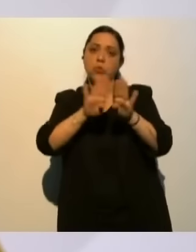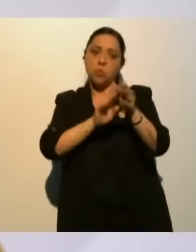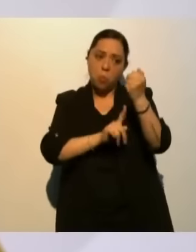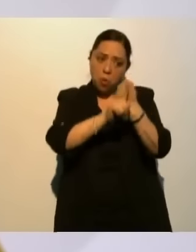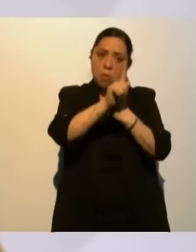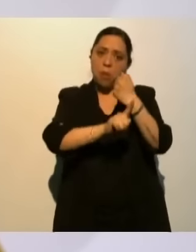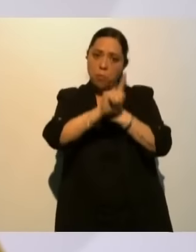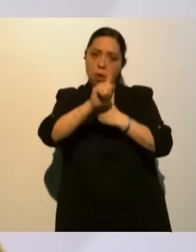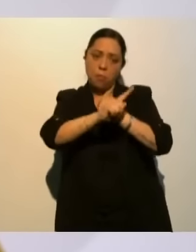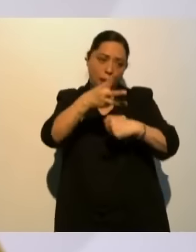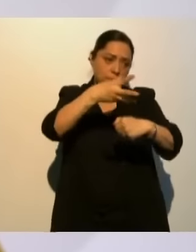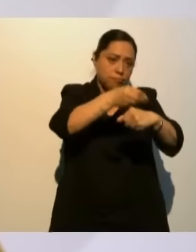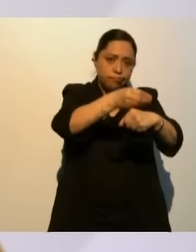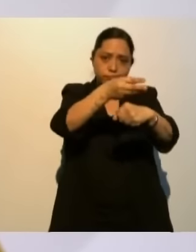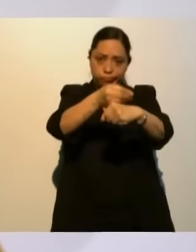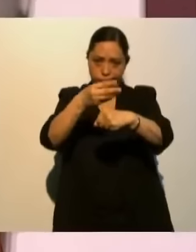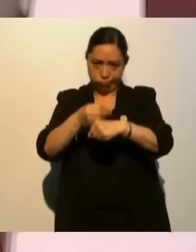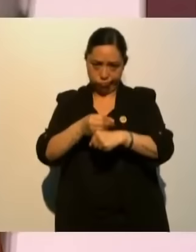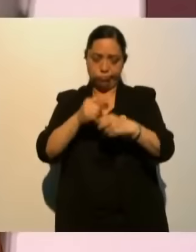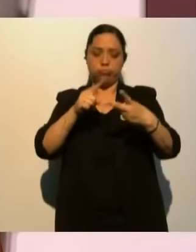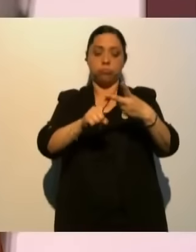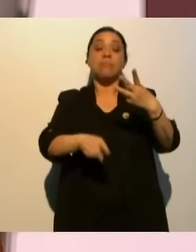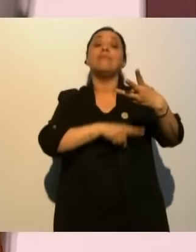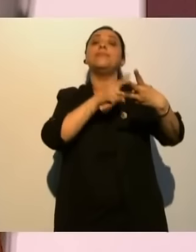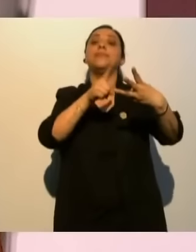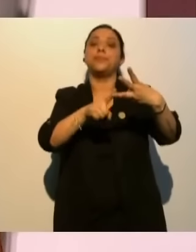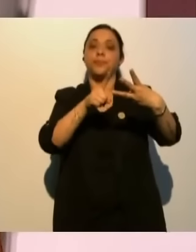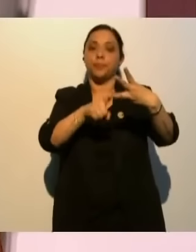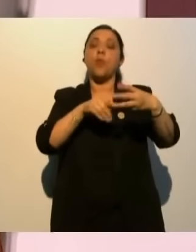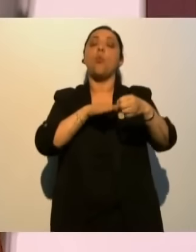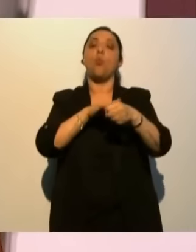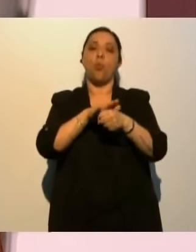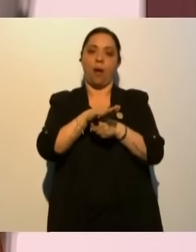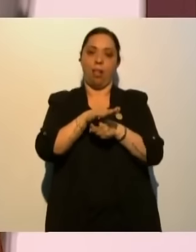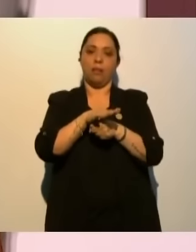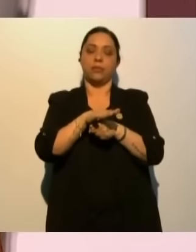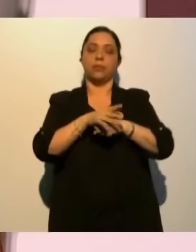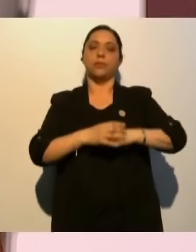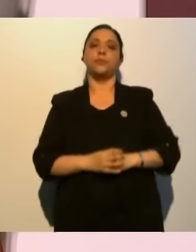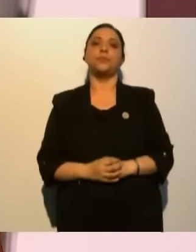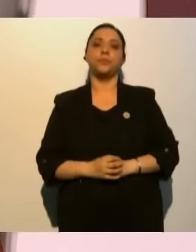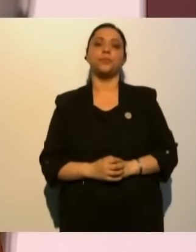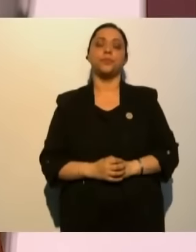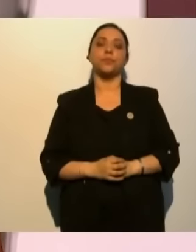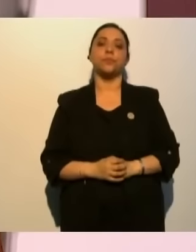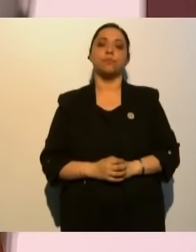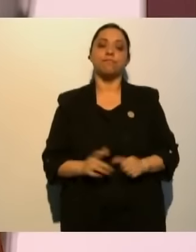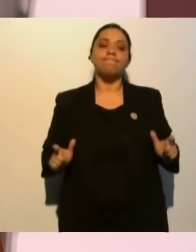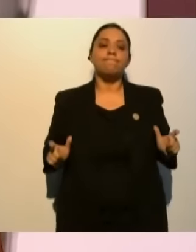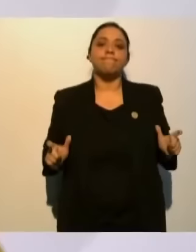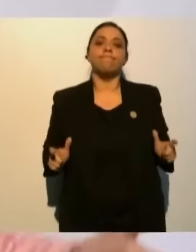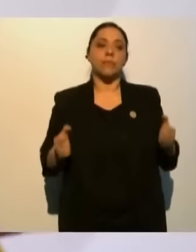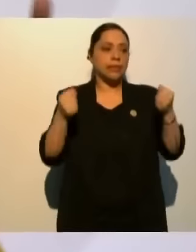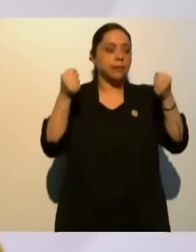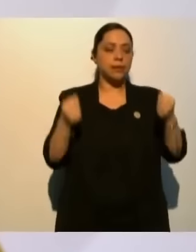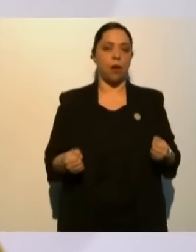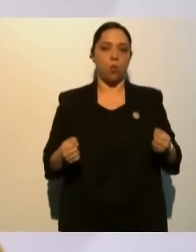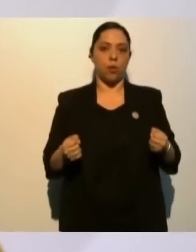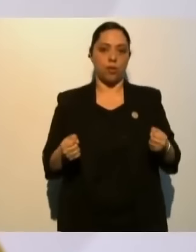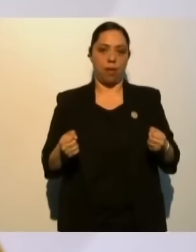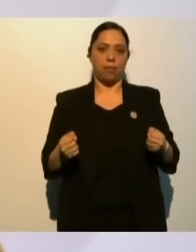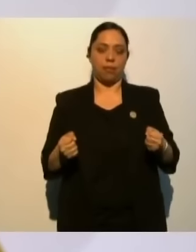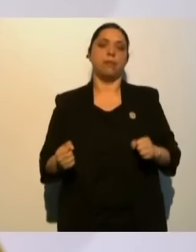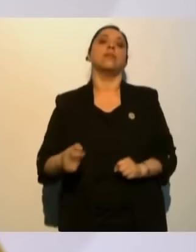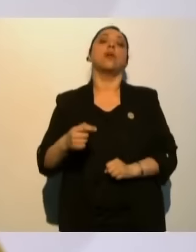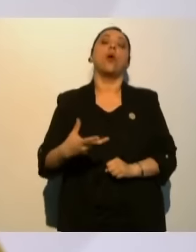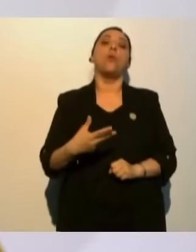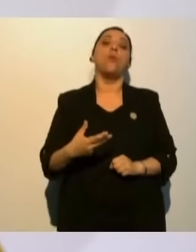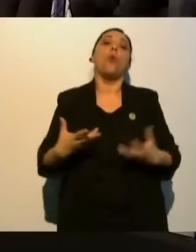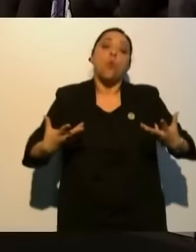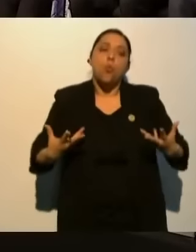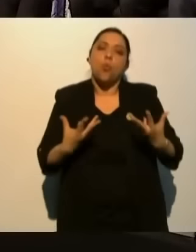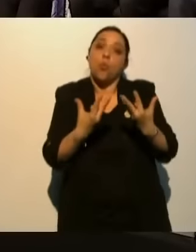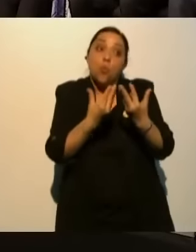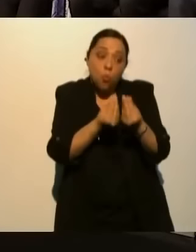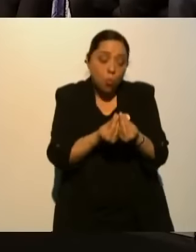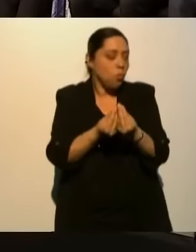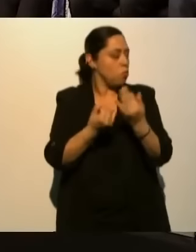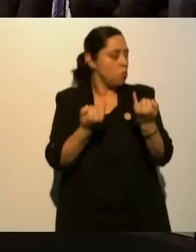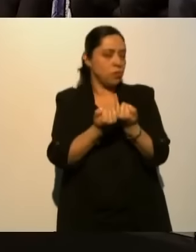que queríamos platicar con ustedes es la seguridad que podamos trabajar juntos para que con los y las